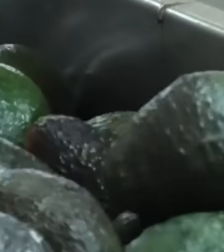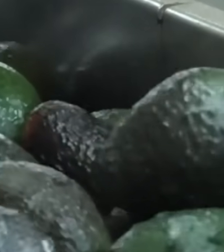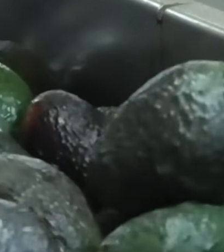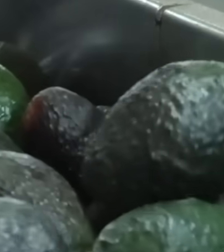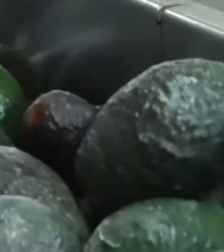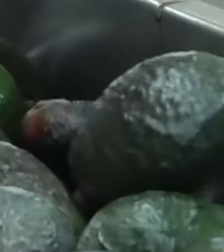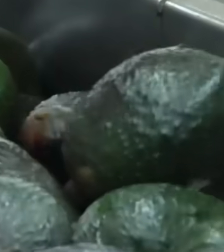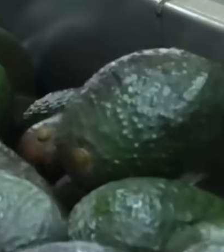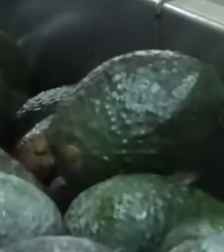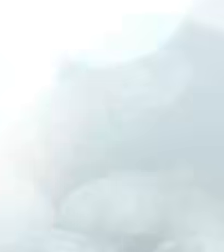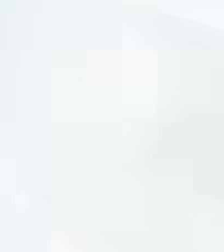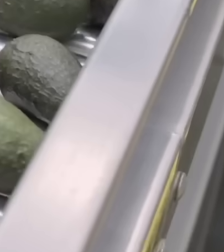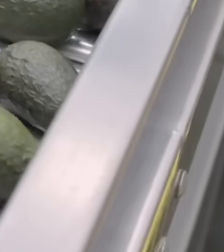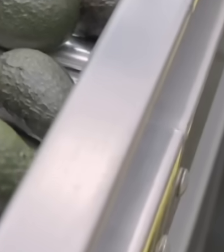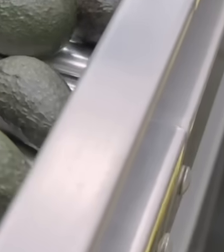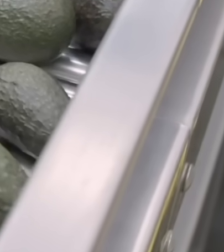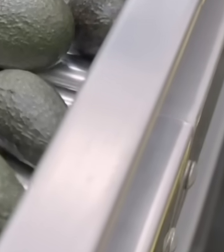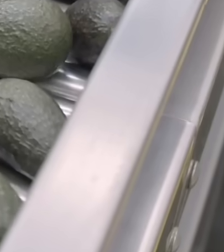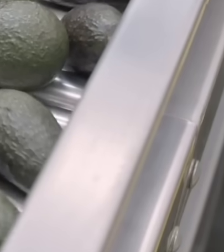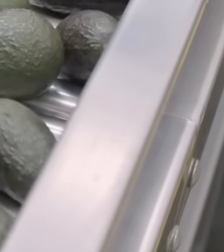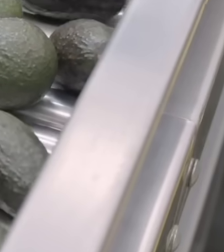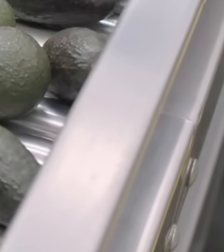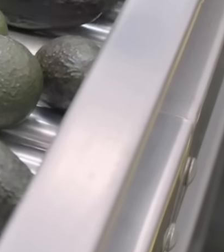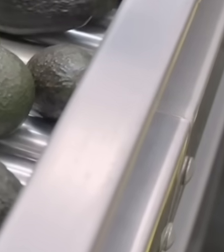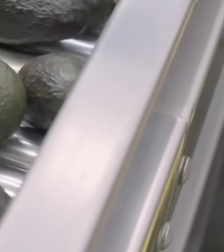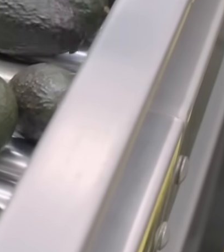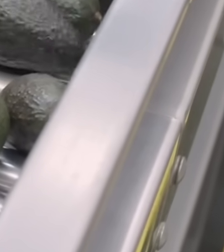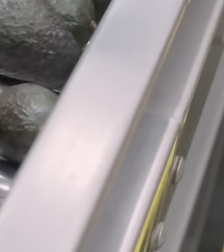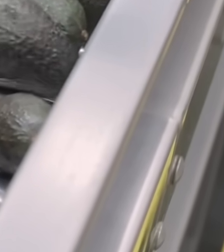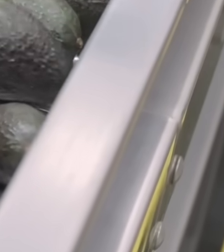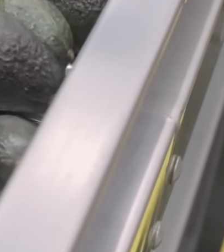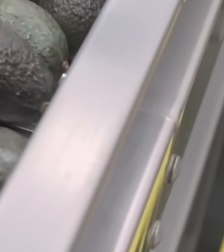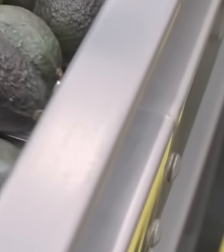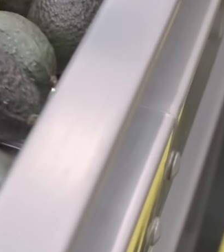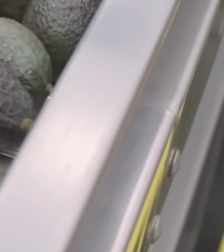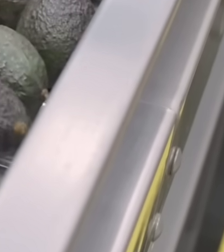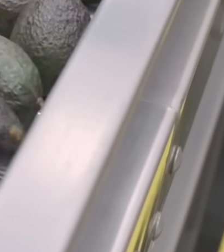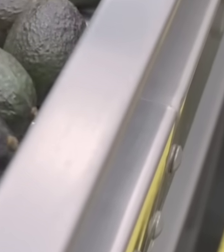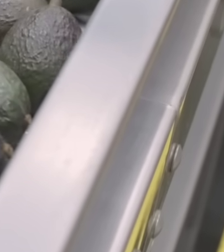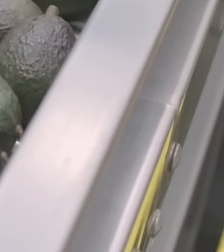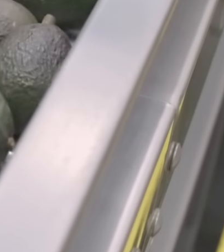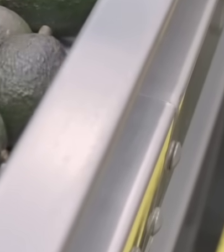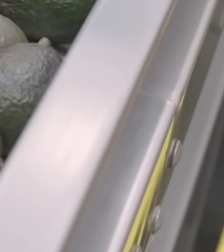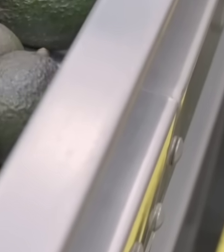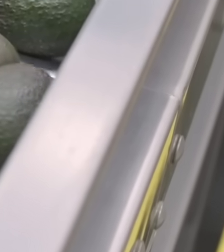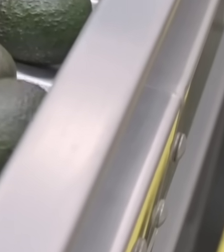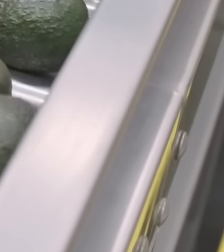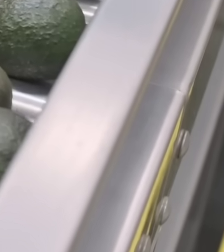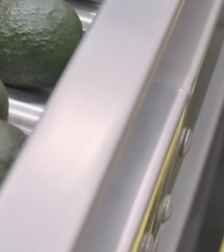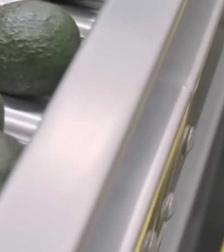sudamericano. Sí, el Senasica y personal técnico acordaron el plan de trabajo operativo, el cual